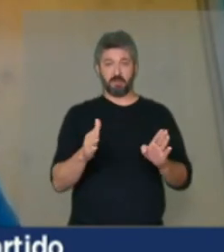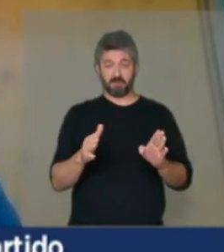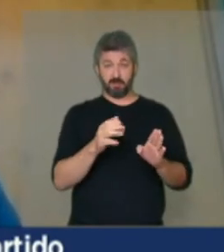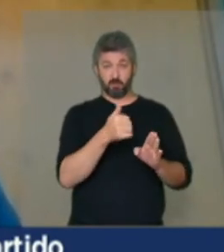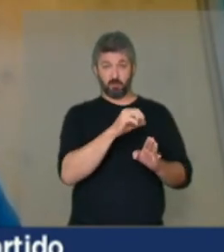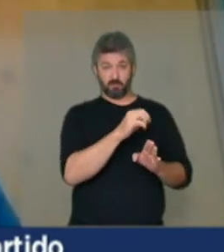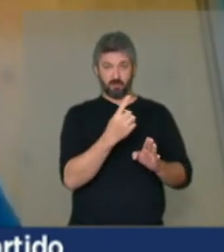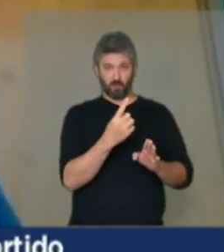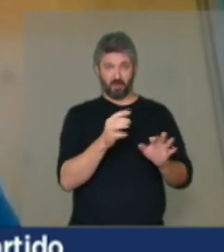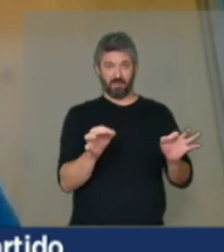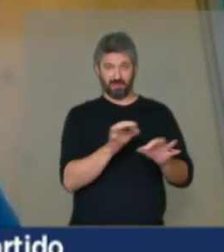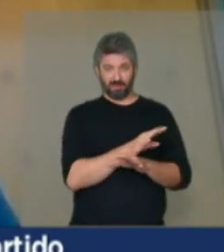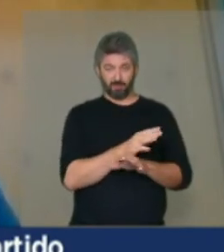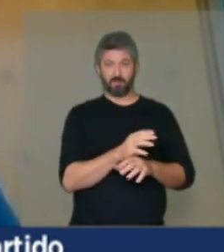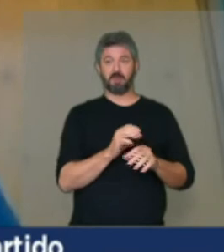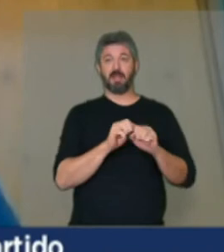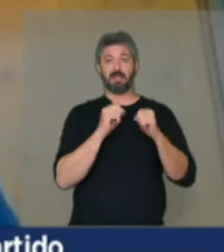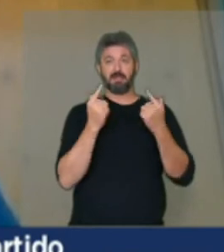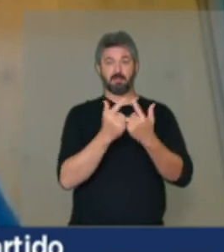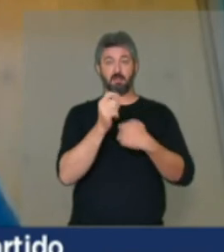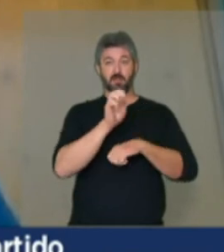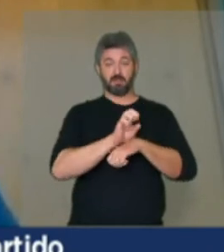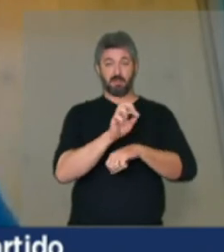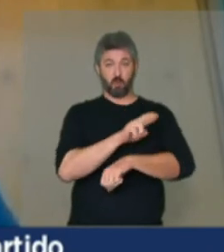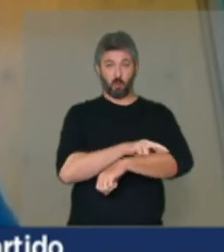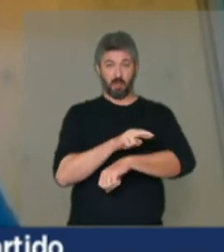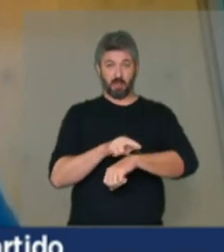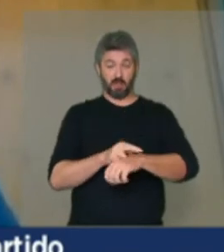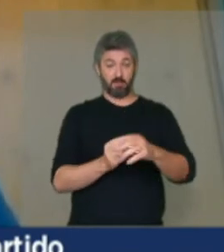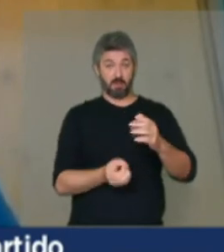SEU PROCESSO EM 1991, A ASSEMBLEIA LEGISLATIVA NO ESTADO DE RORAIMA CRIR OU UM MUNICÍPIO QUE SE CHAMA